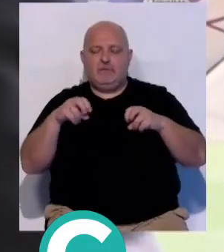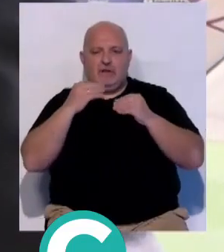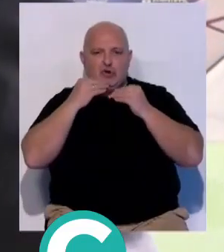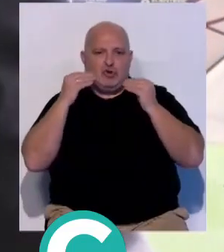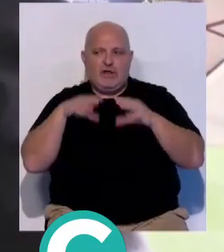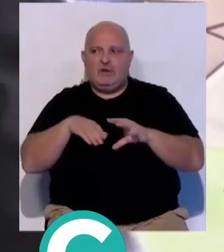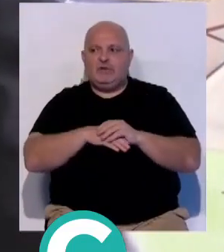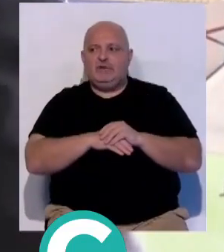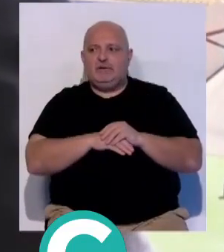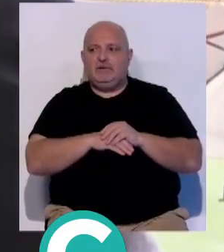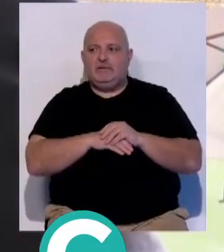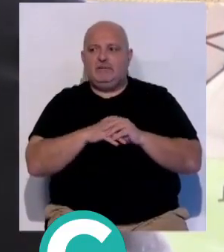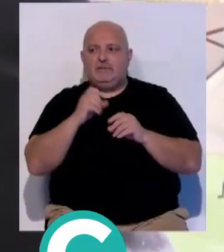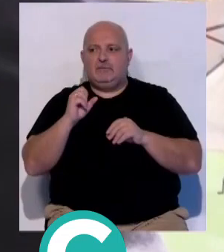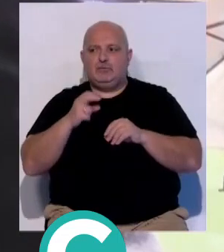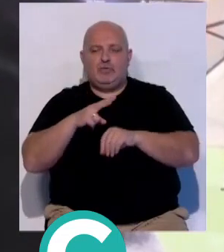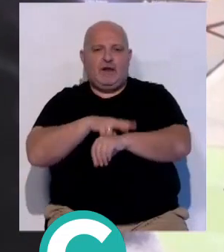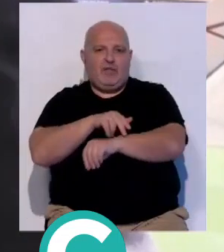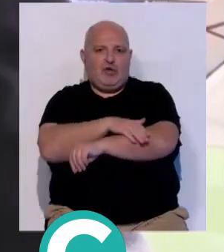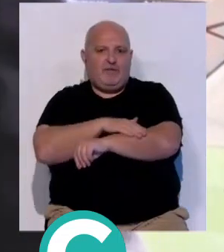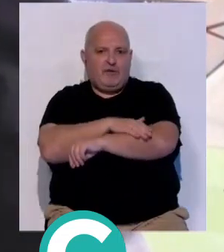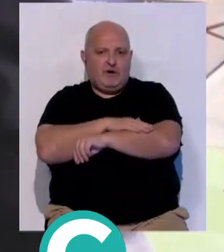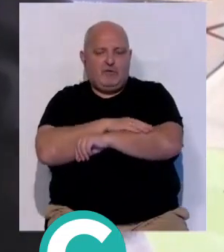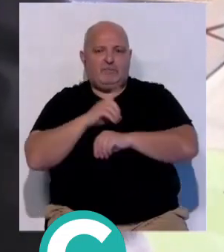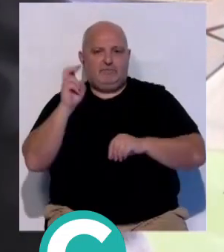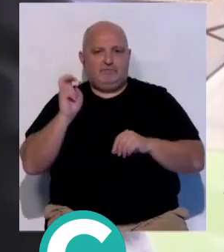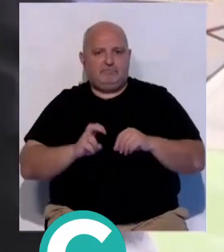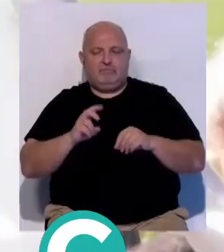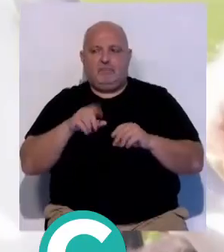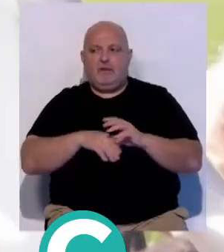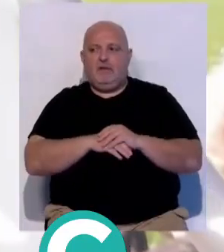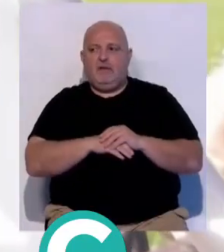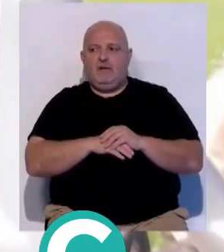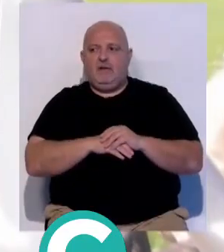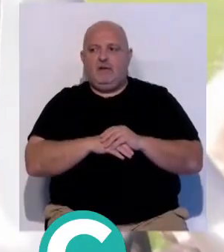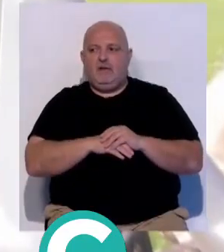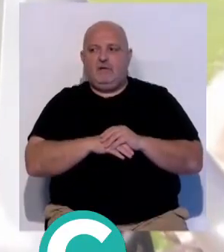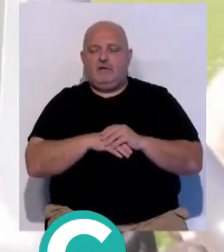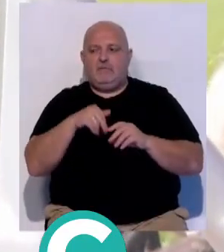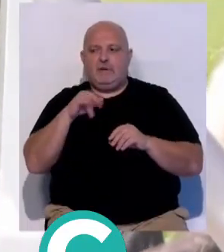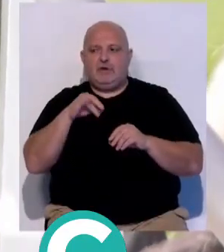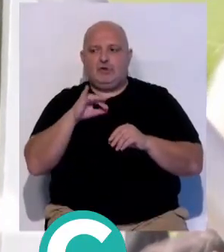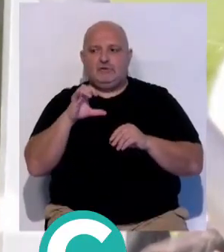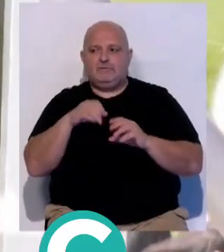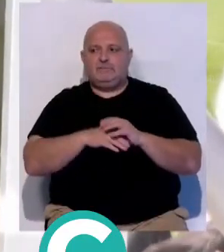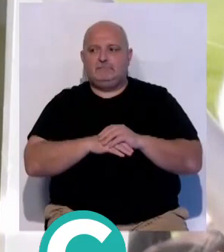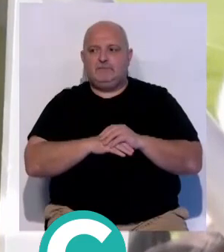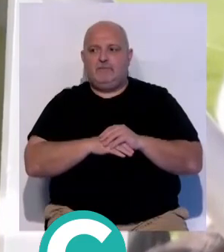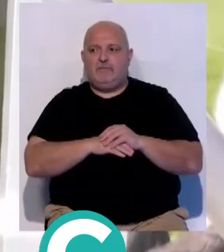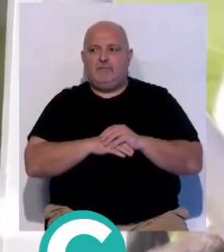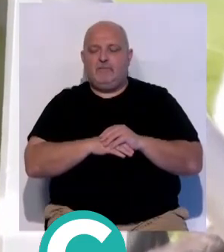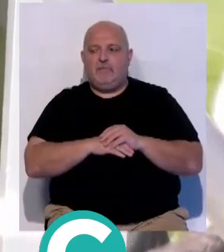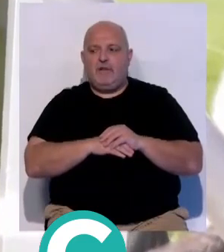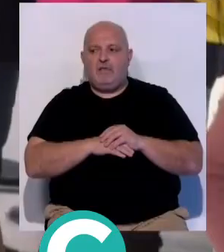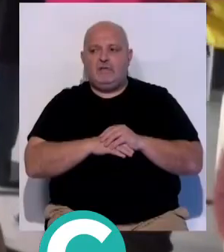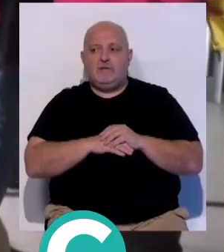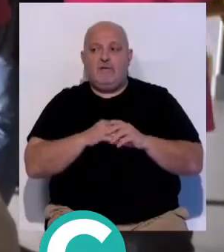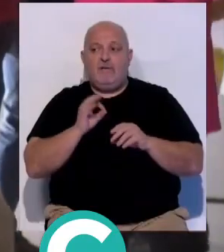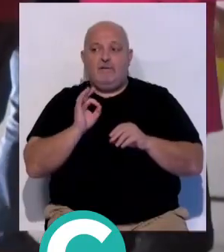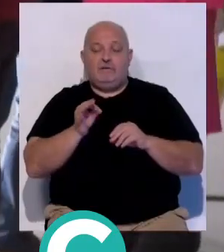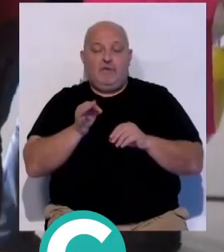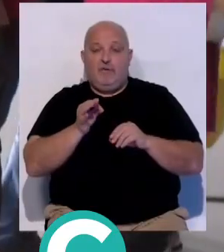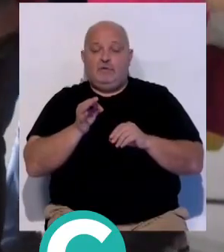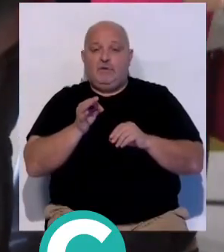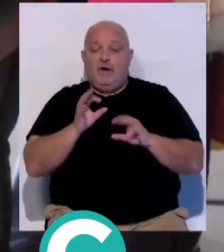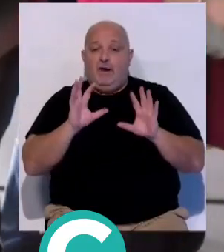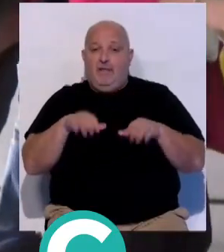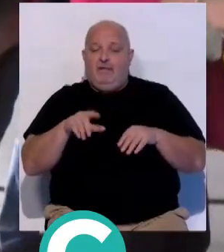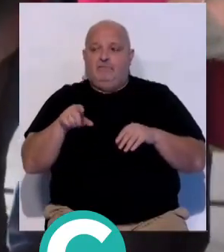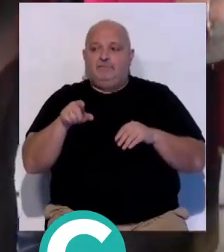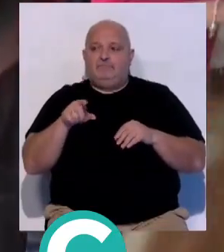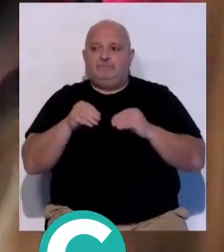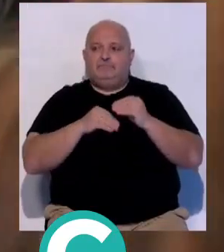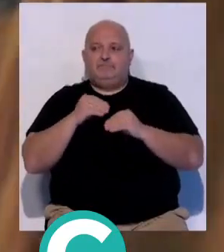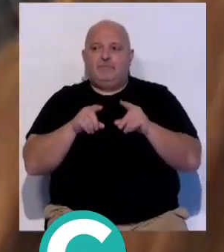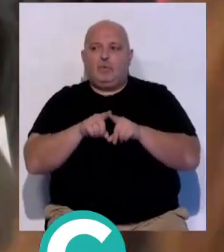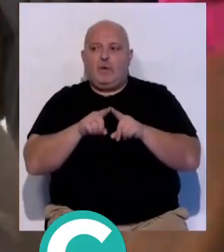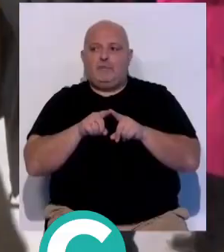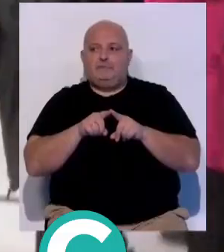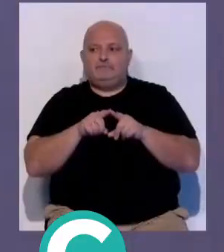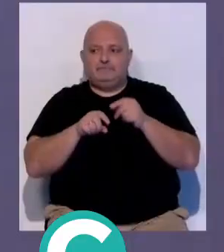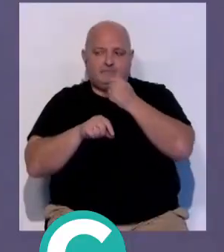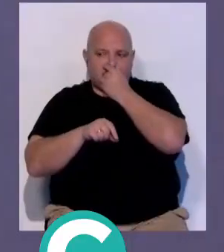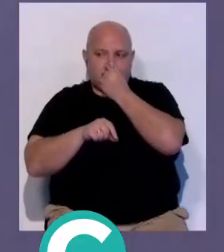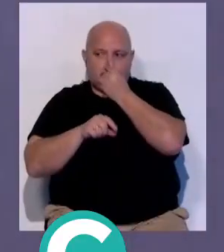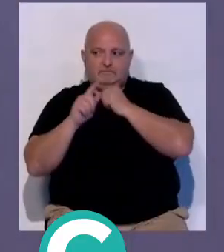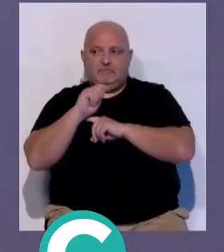vemos también con Martín José García la verdad es que el Cádiz ha tenido éxito en la organización